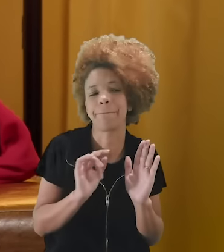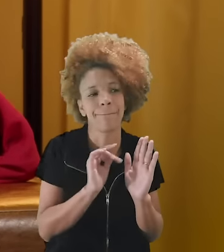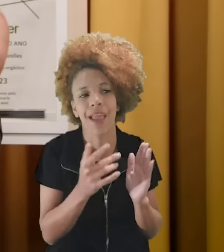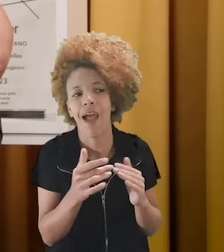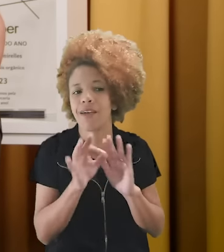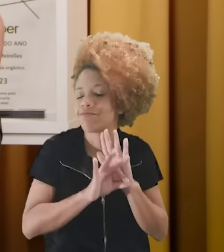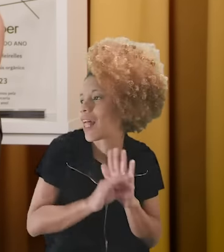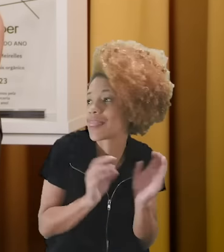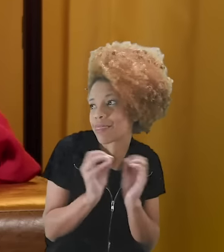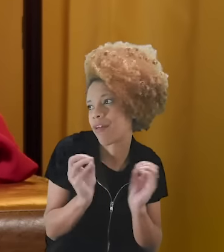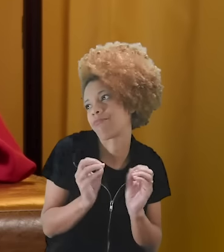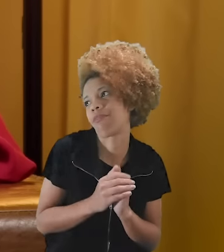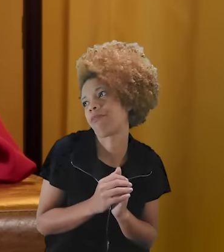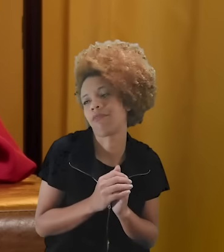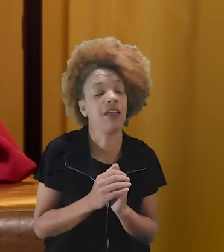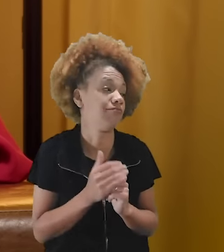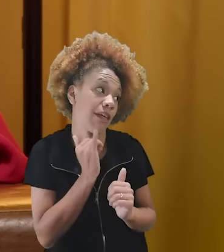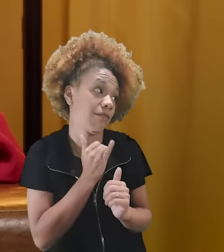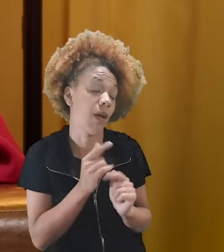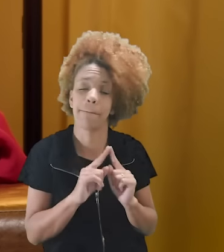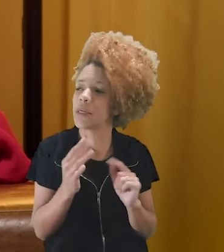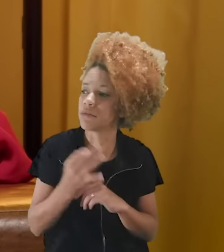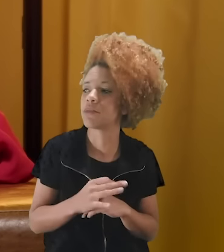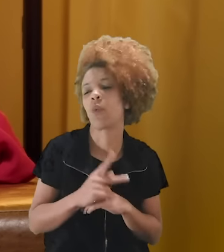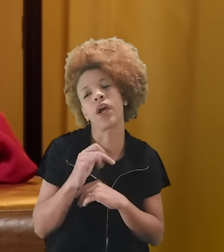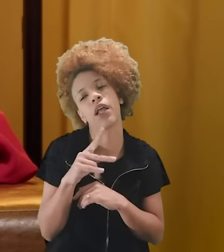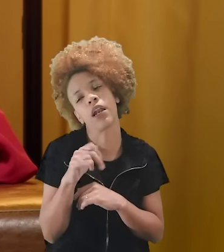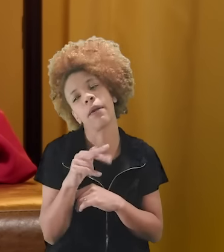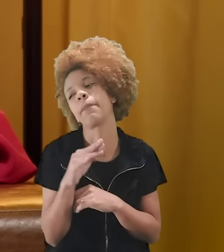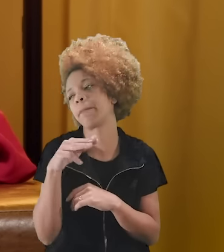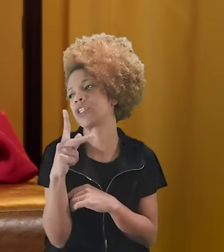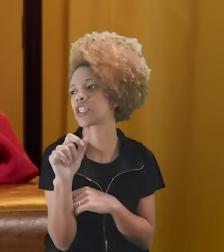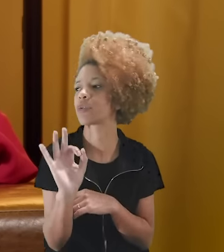narra não tem estatística nenhuma né É verdade e muito muito correta CL Machado é exatamente isso